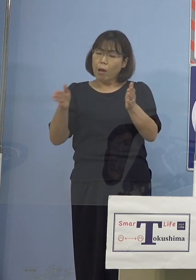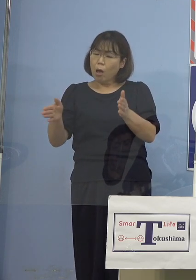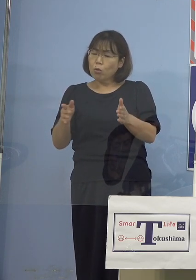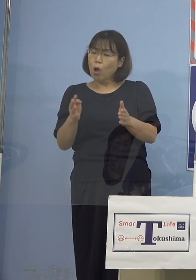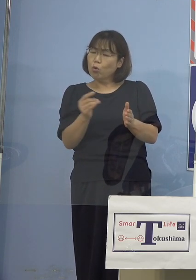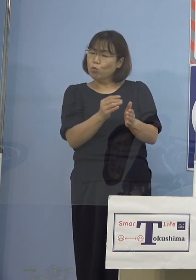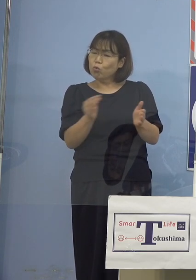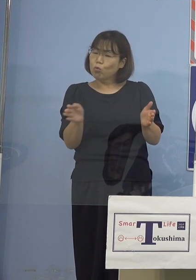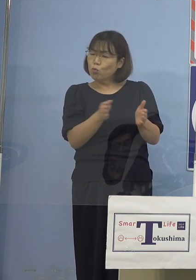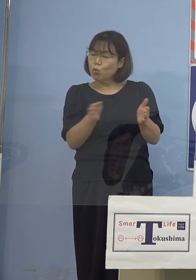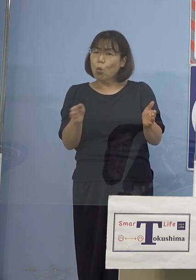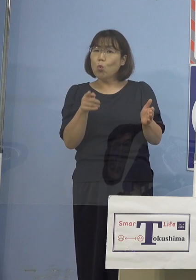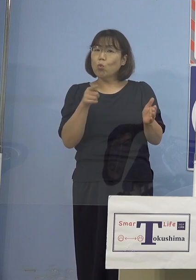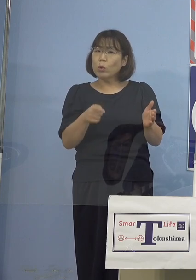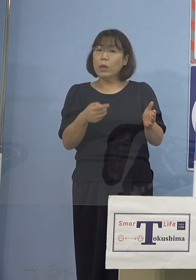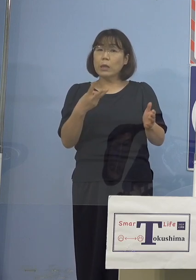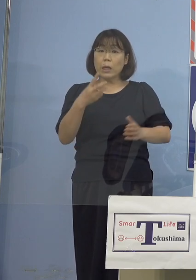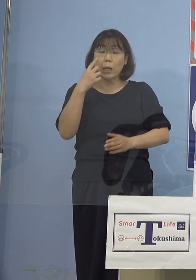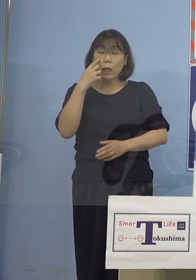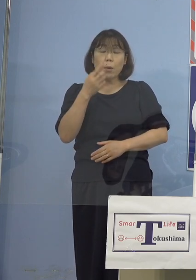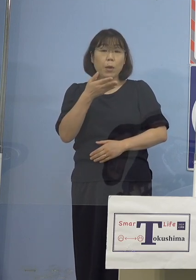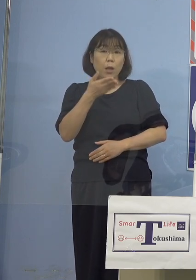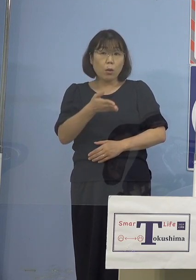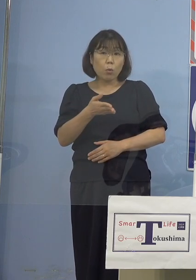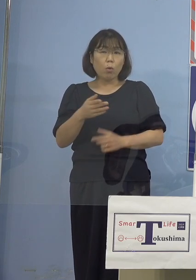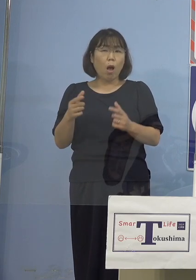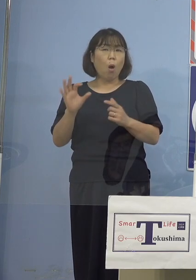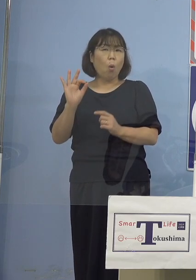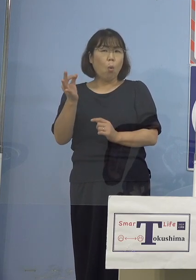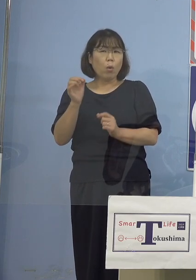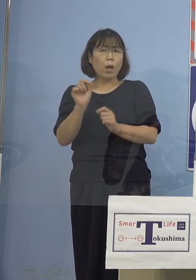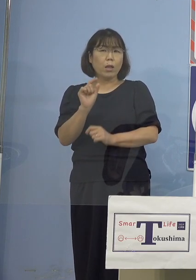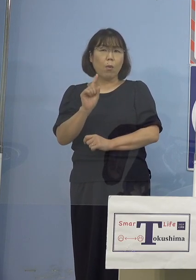そして、経費をどうするのか これも実は多くて